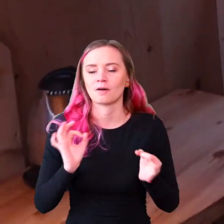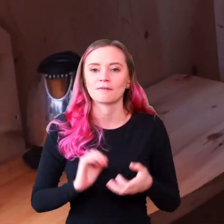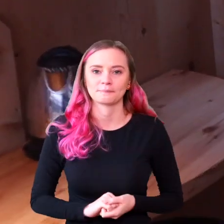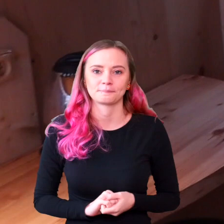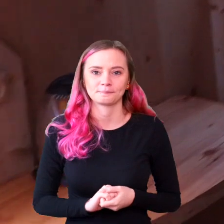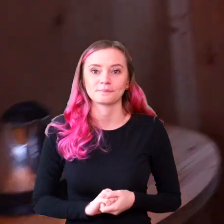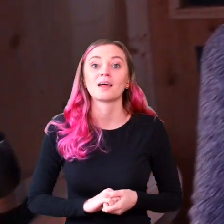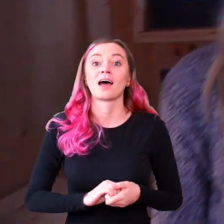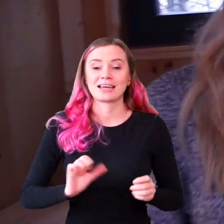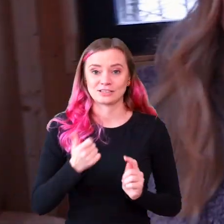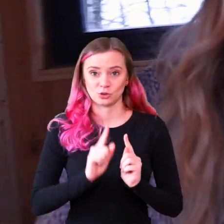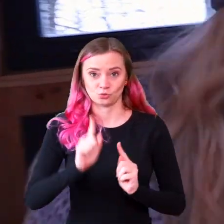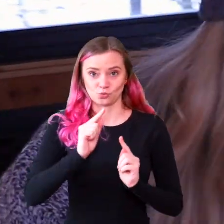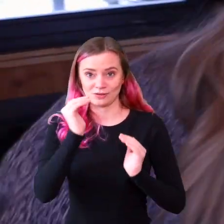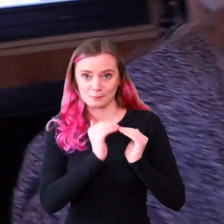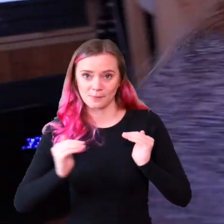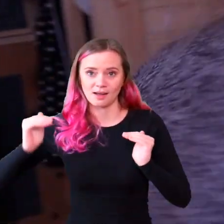Toto je druhá část domečku.